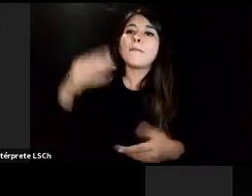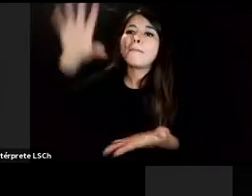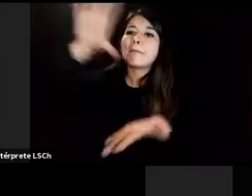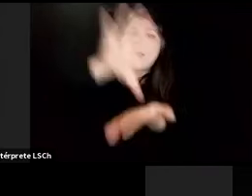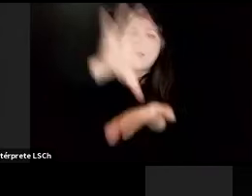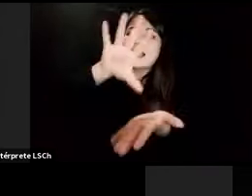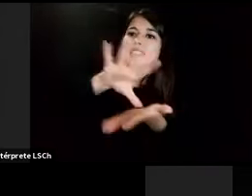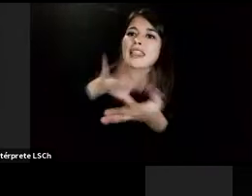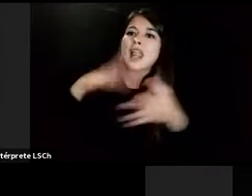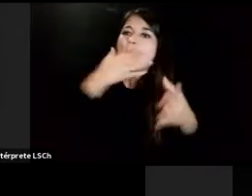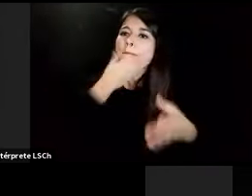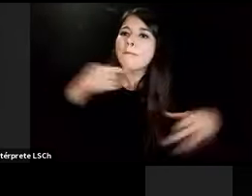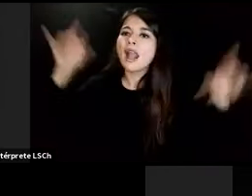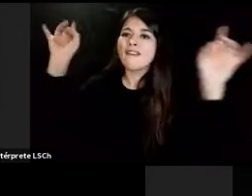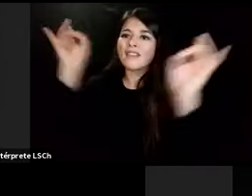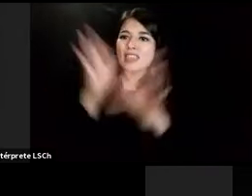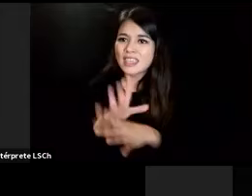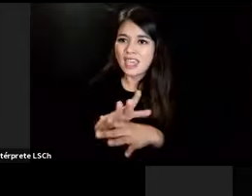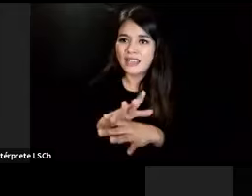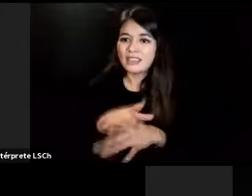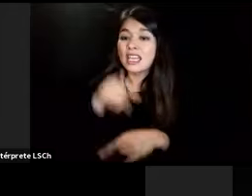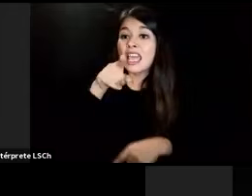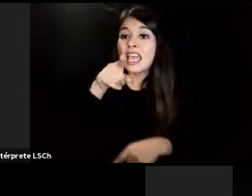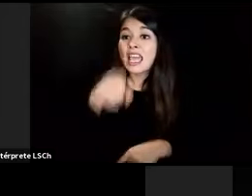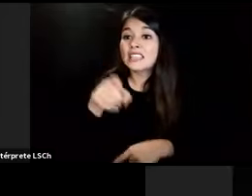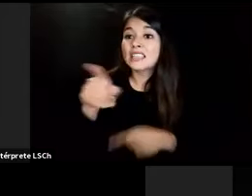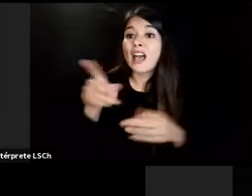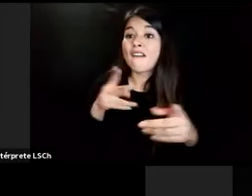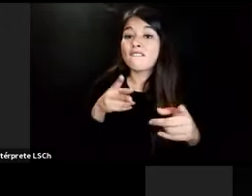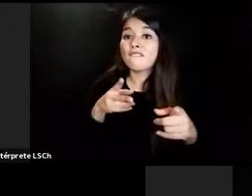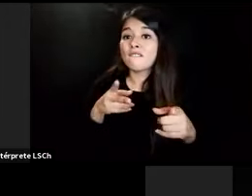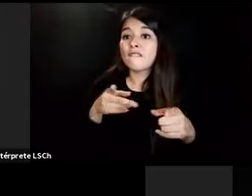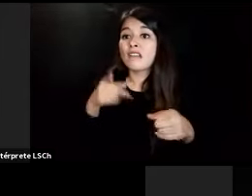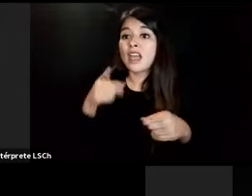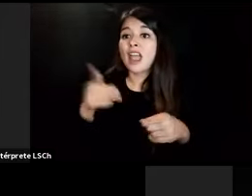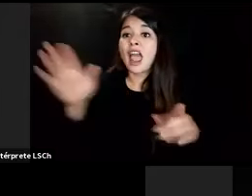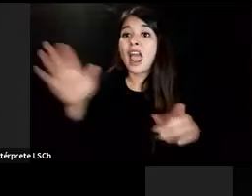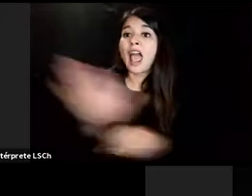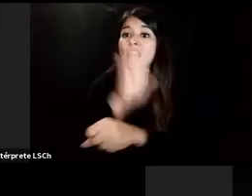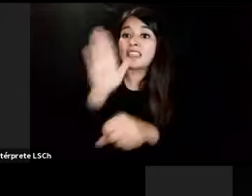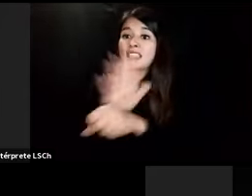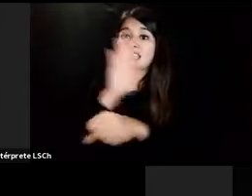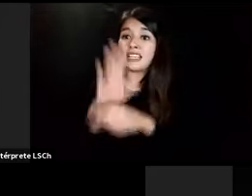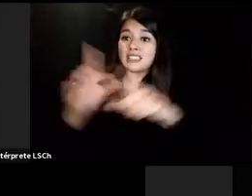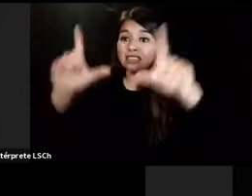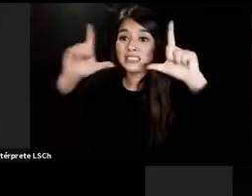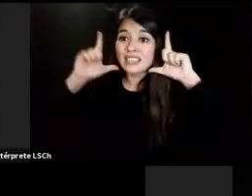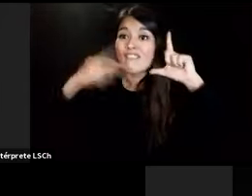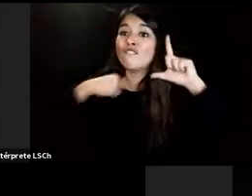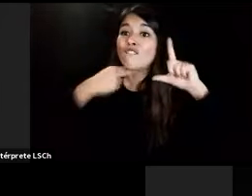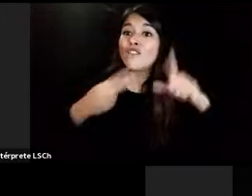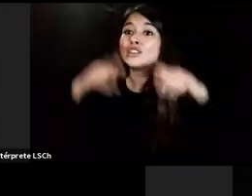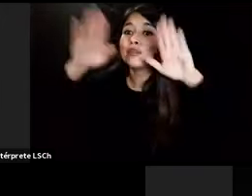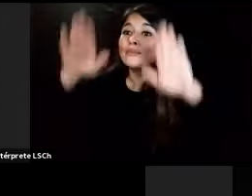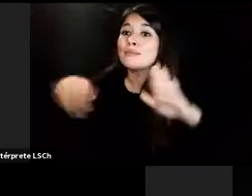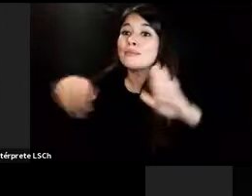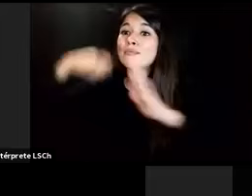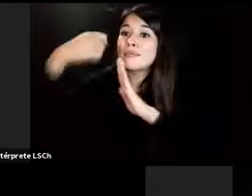una versión audio libro que estaba narrada por la actriz Scarlett Johansson, y ella hacía la voz de todos los personajes. Así